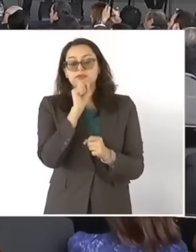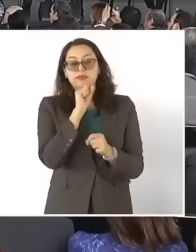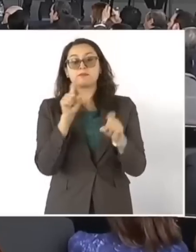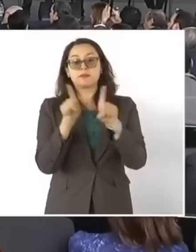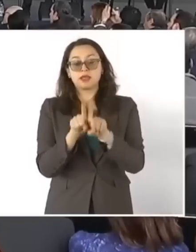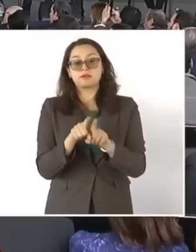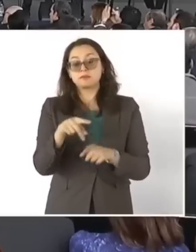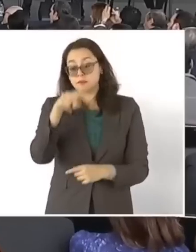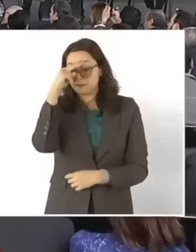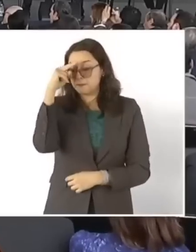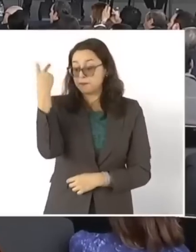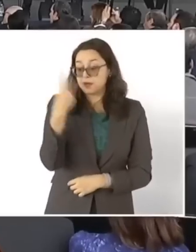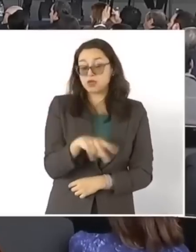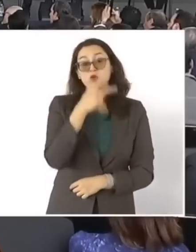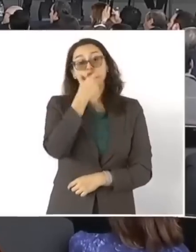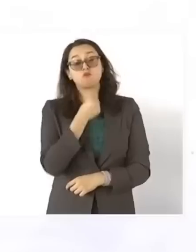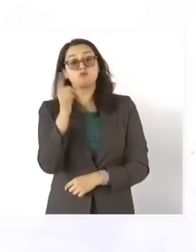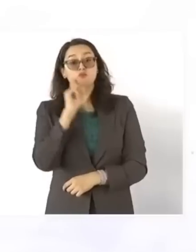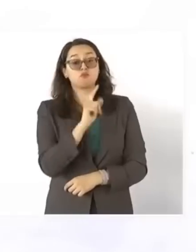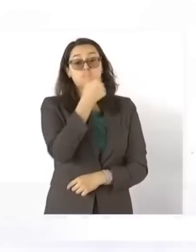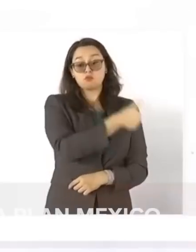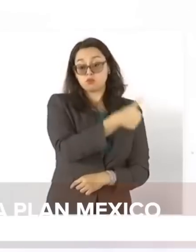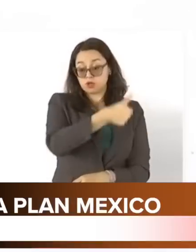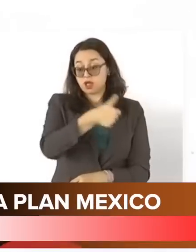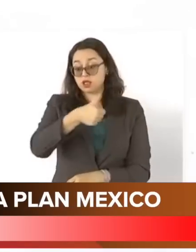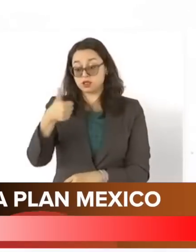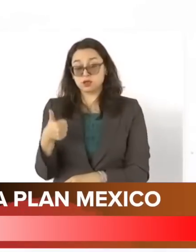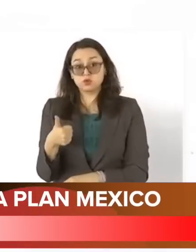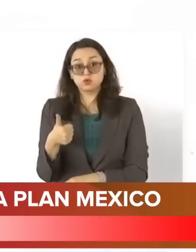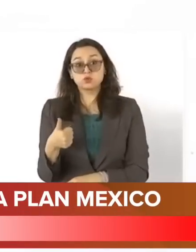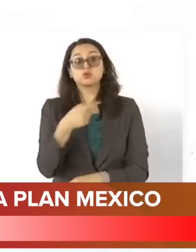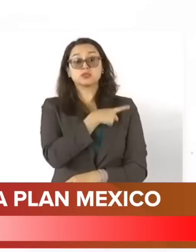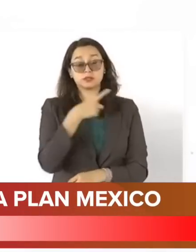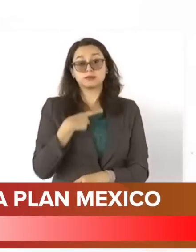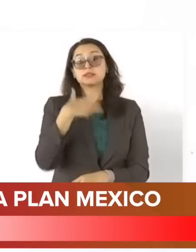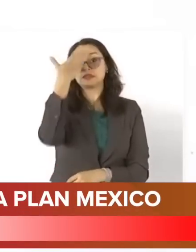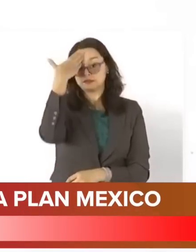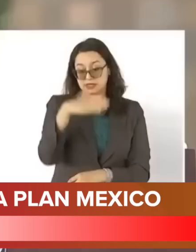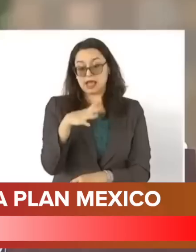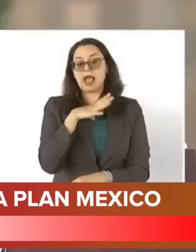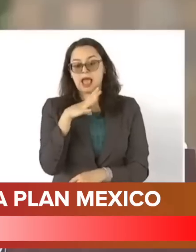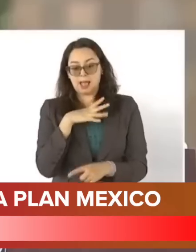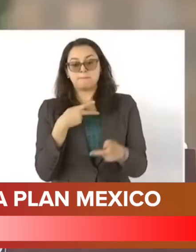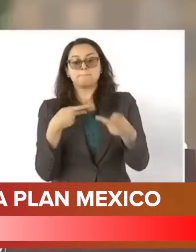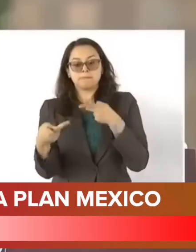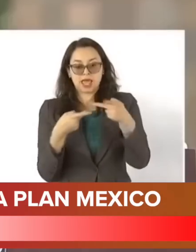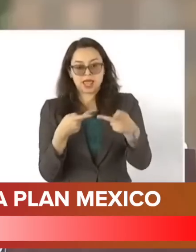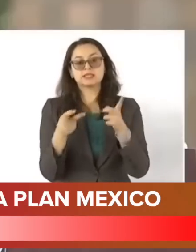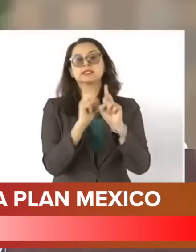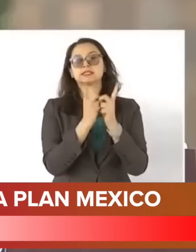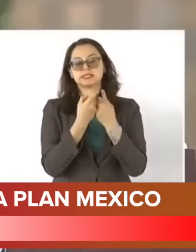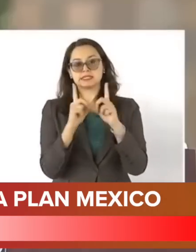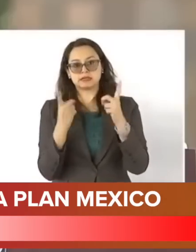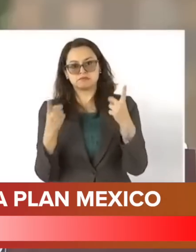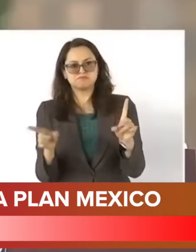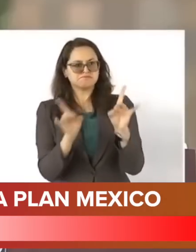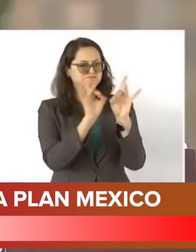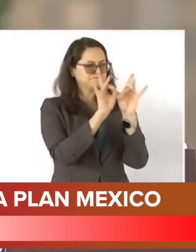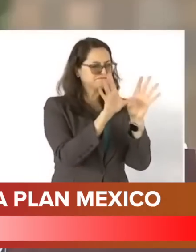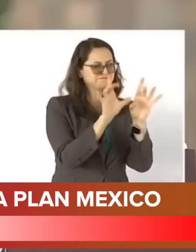mexicanos y mexicanas sepa que hay plan que hay desarrollo que Frente a cualquier incertidumbre